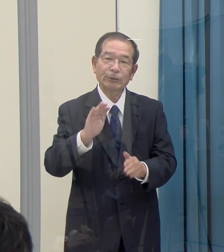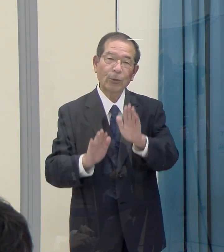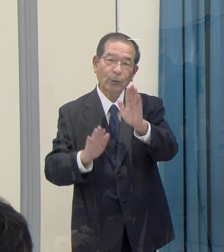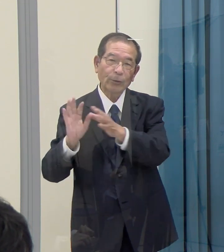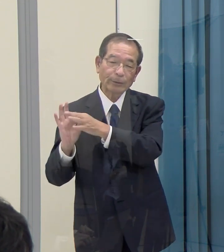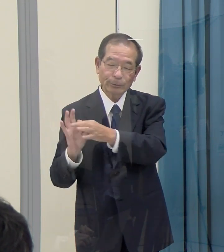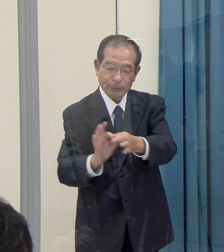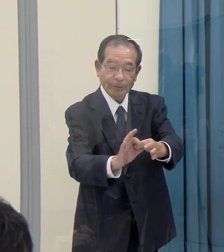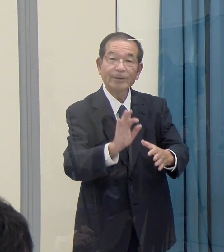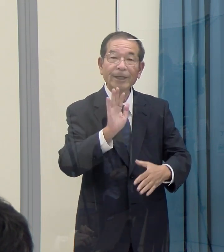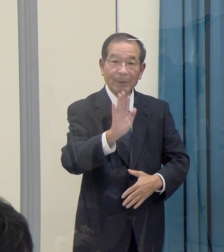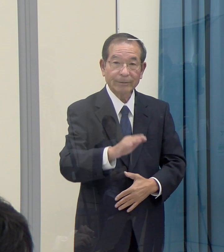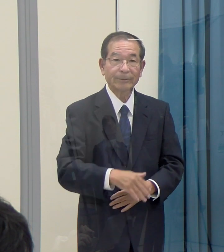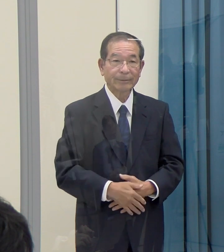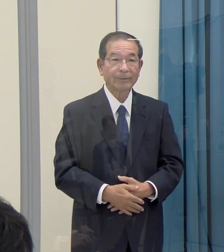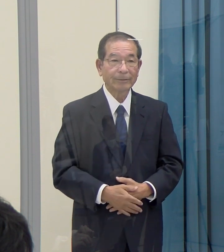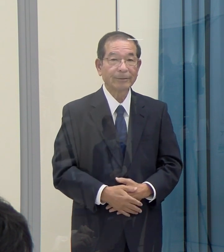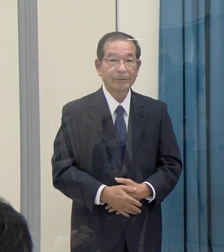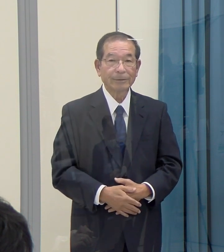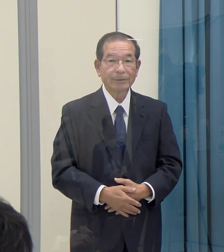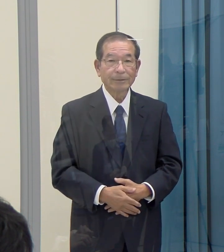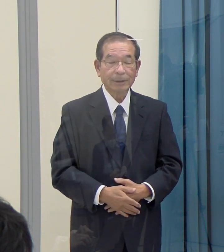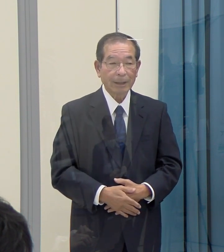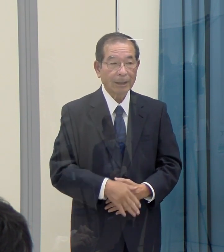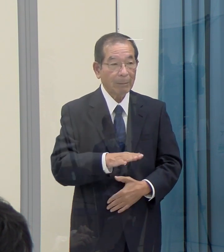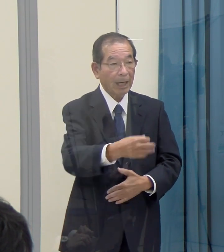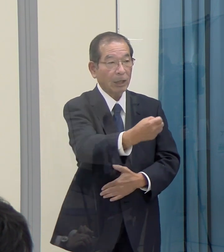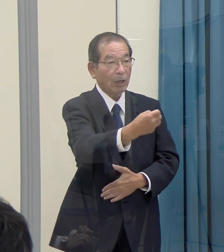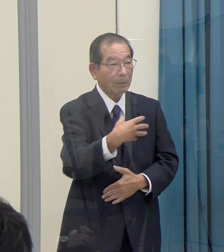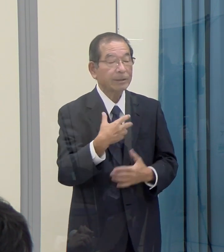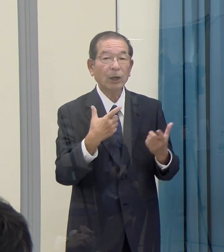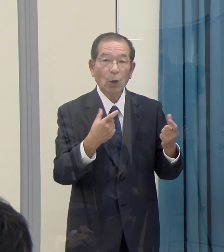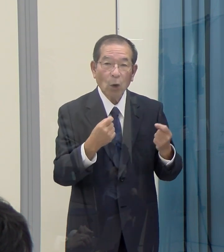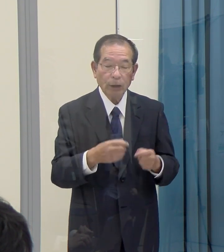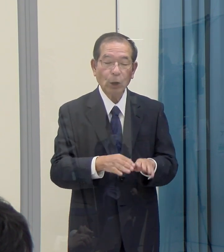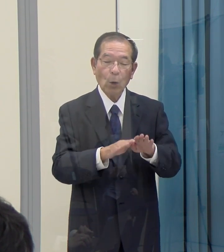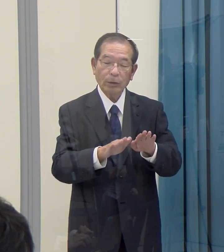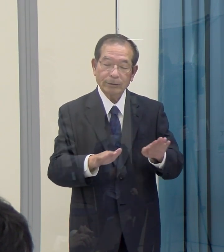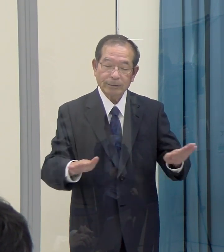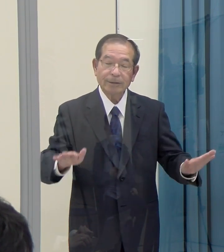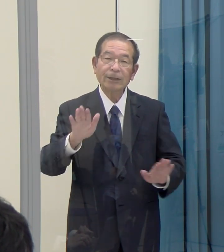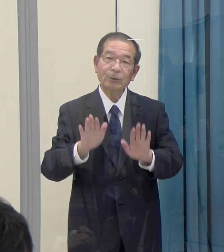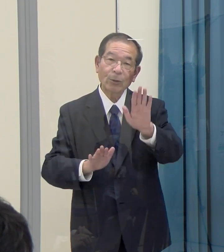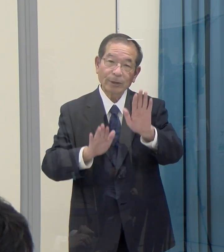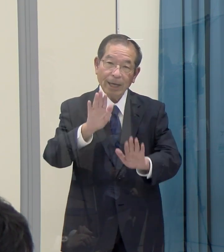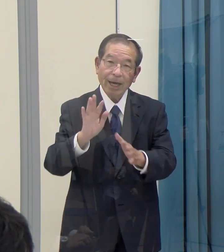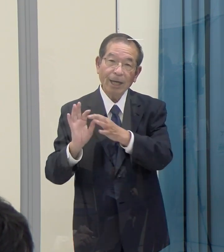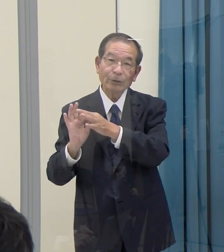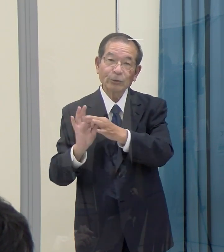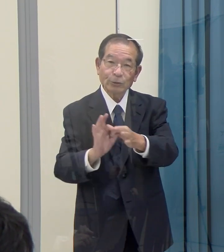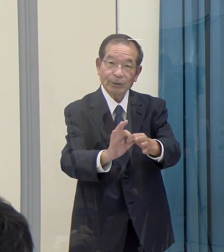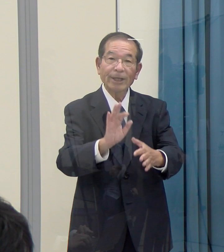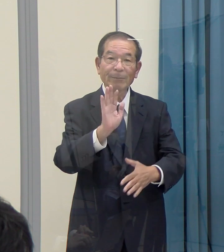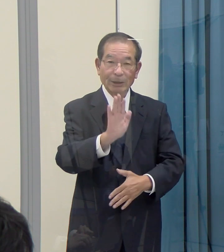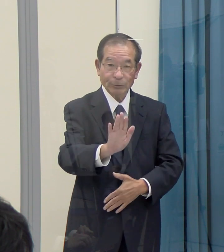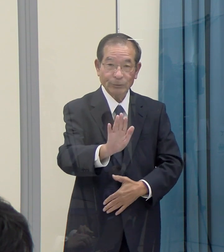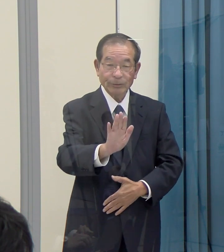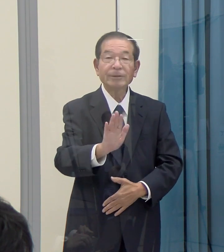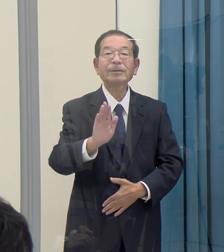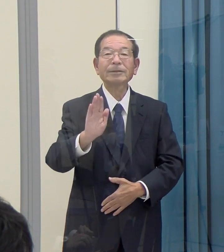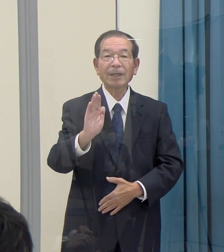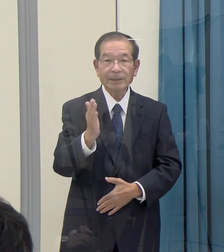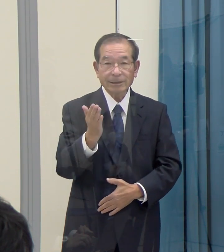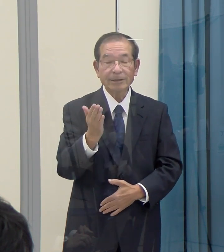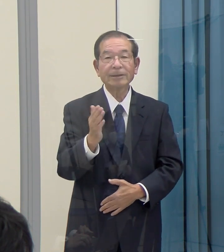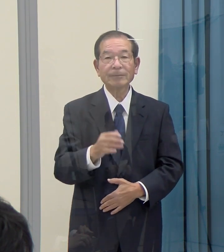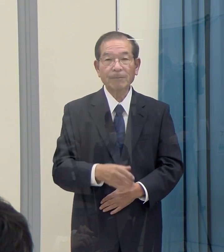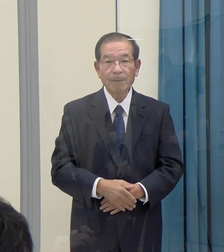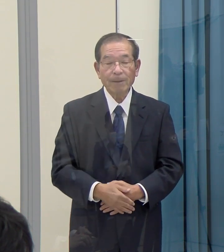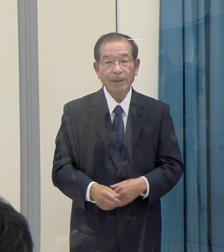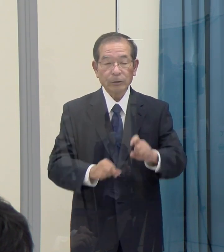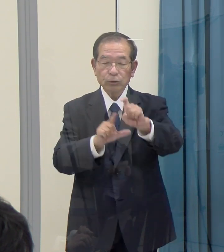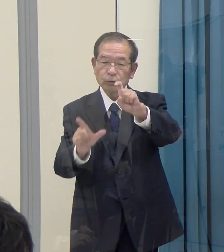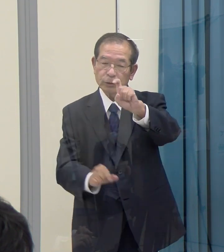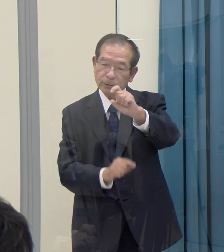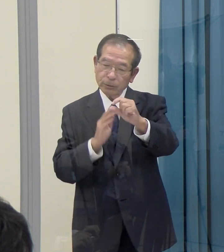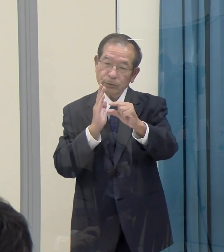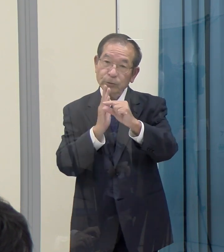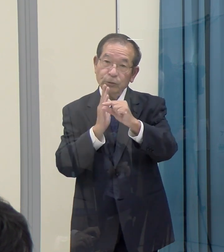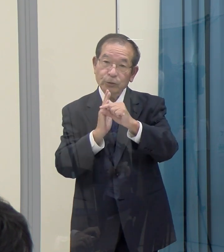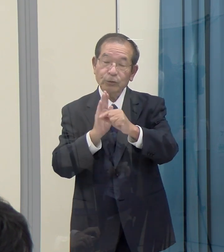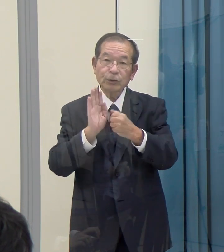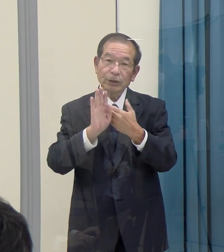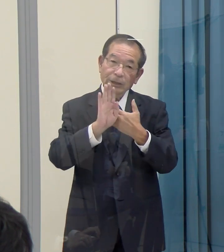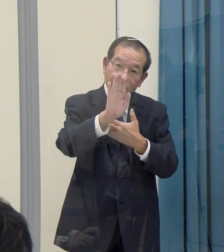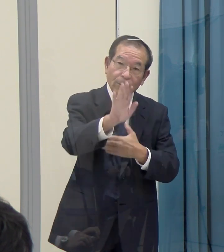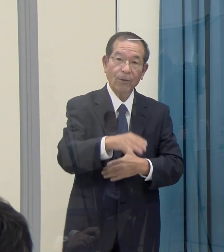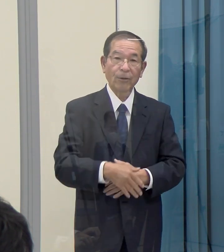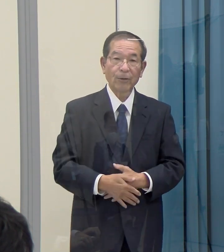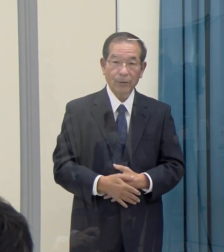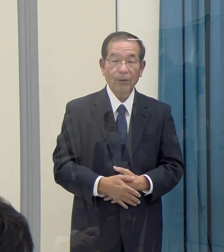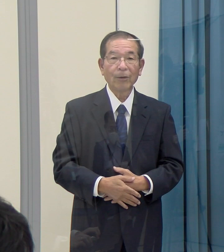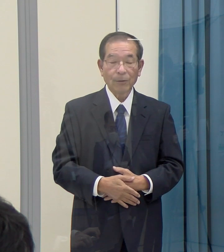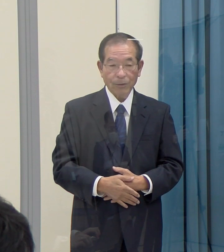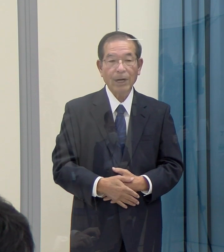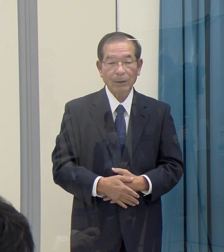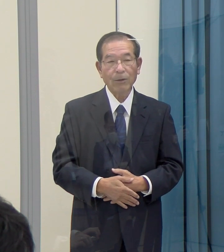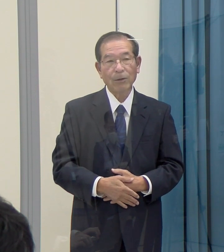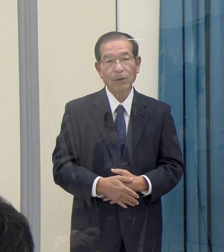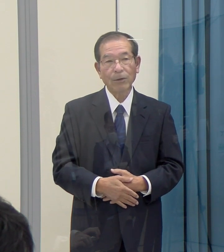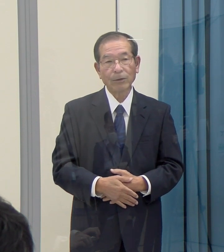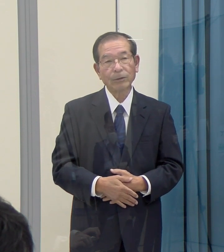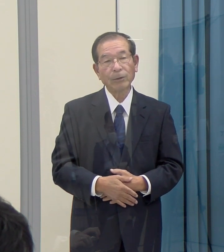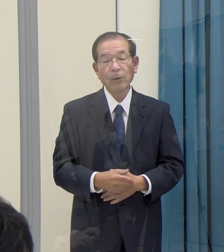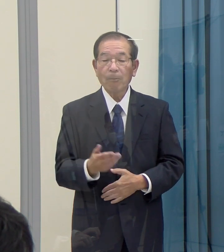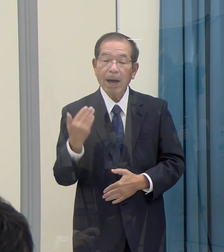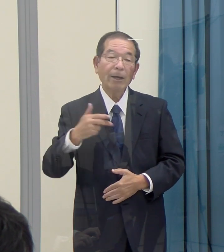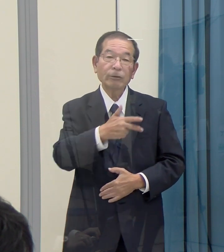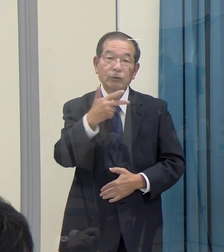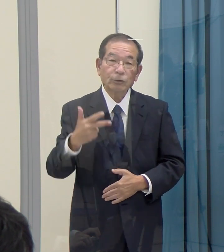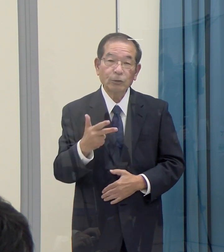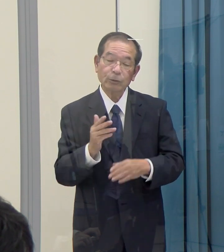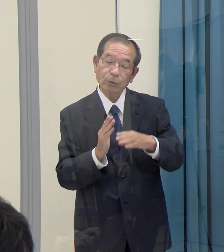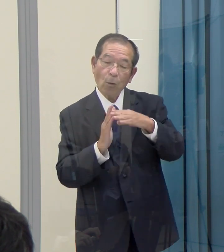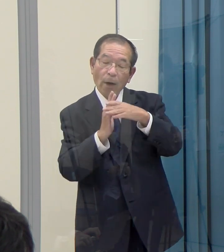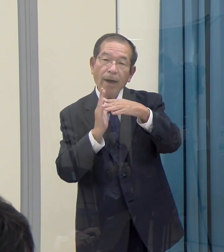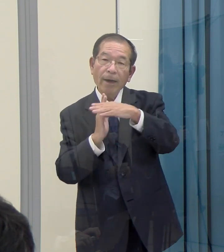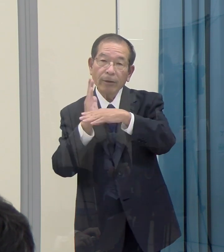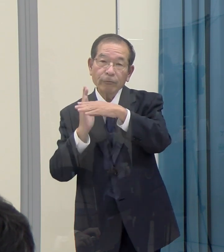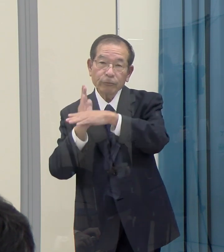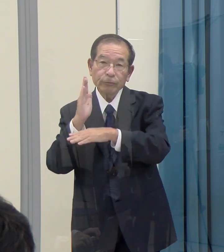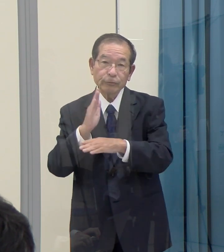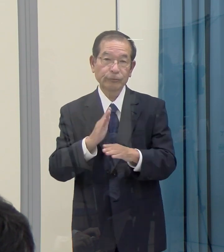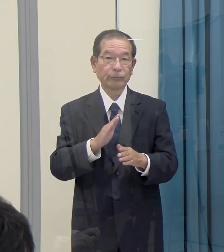今おっしゃられたように落ち着きを見せている状況ですが、ただ、１０月の中旬以降、前週の同一曜日を上回る新規陽性者数の日も出ています。